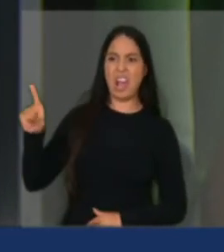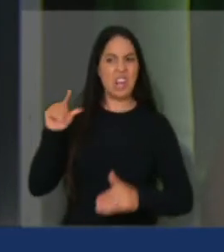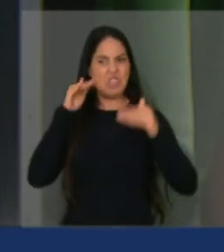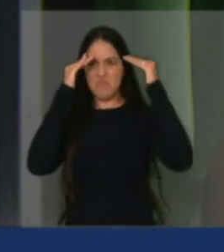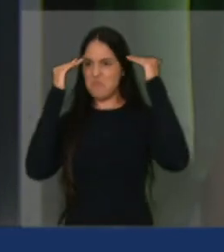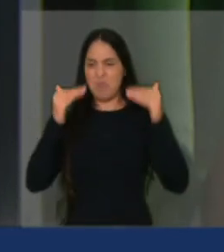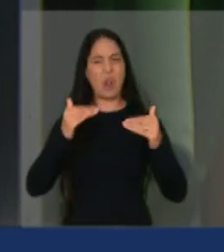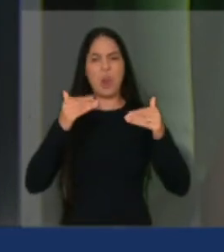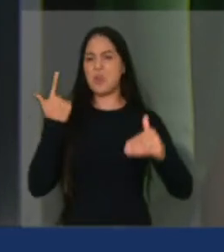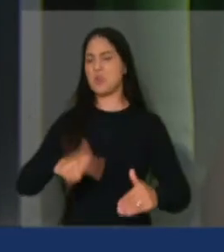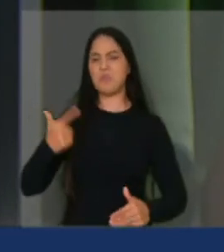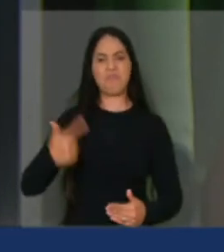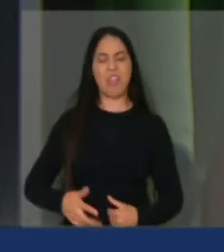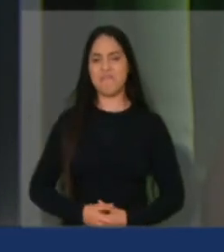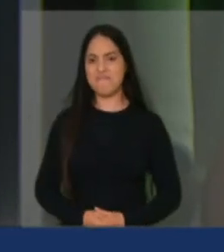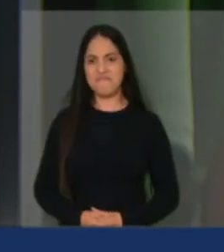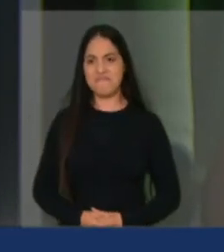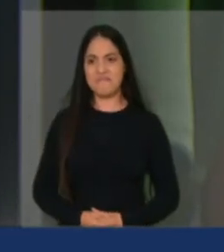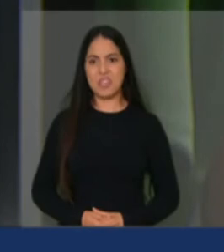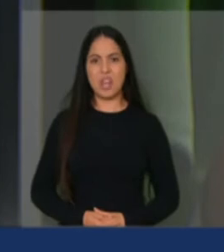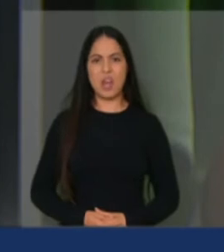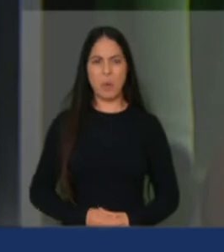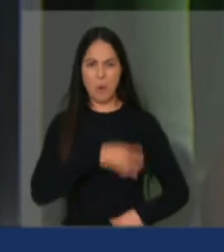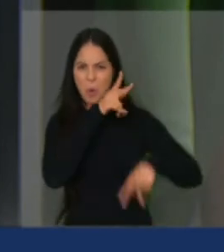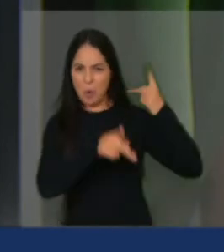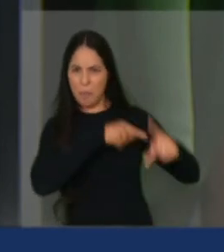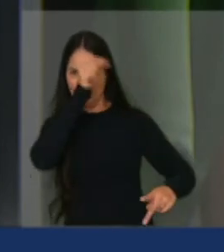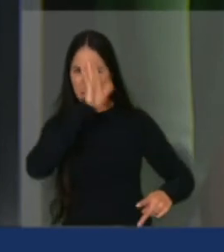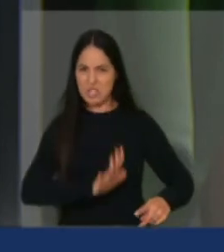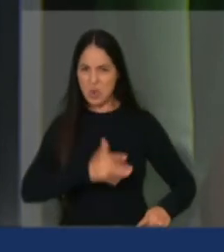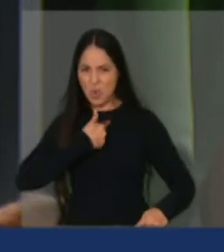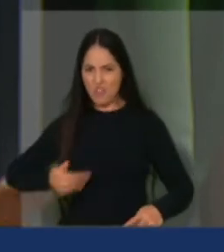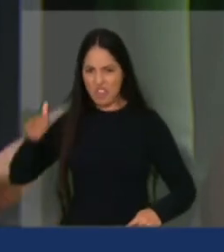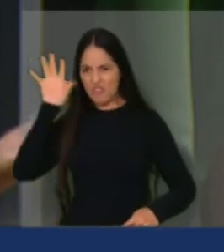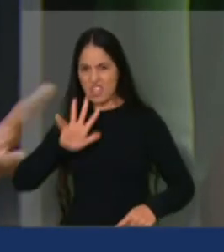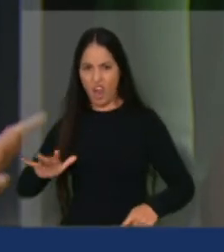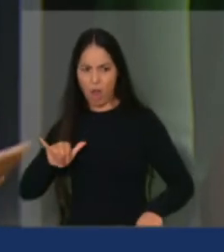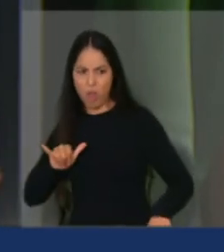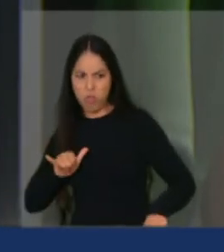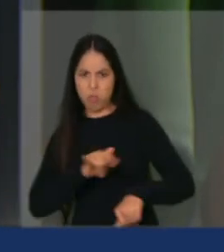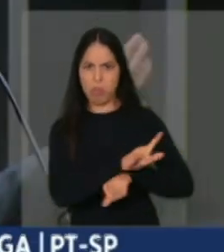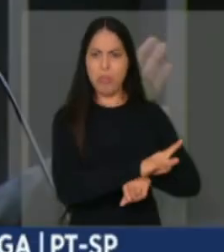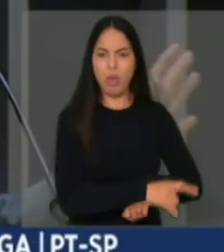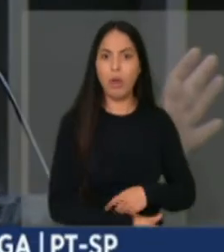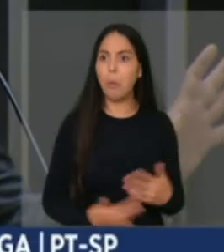GOVERNO QUE TRAI O POVO BRASILEIRO. PRESIDENTE DISSE NA CAMPANHA TOTALMENTE O OPOSTO. QUANDO DISSE: "MAS